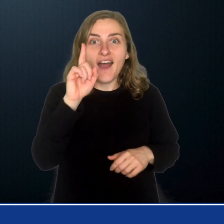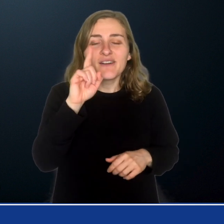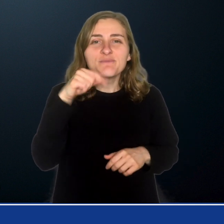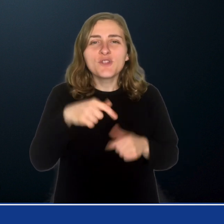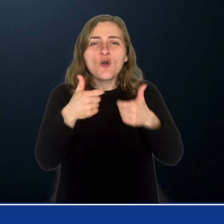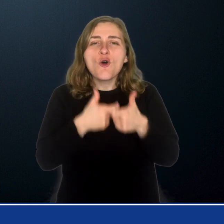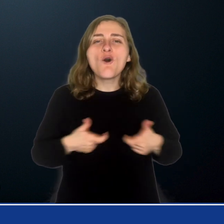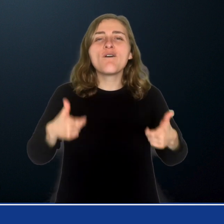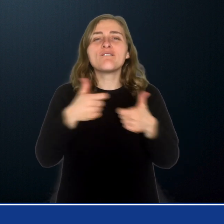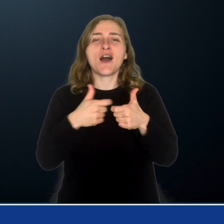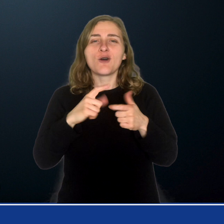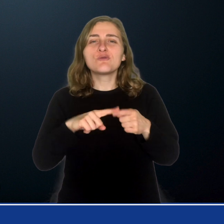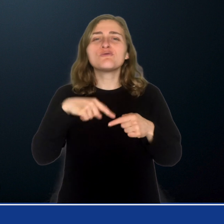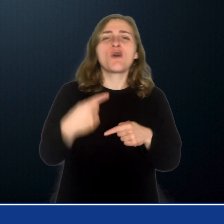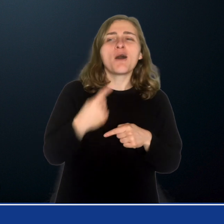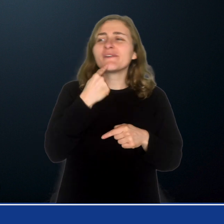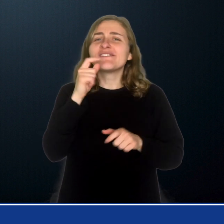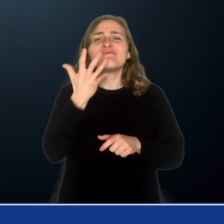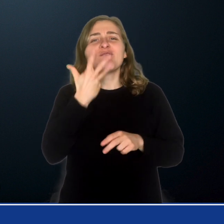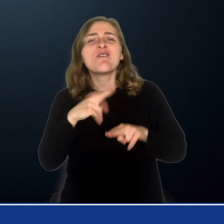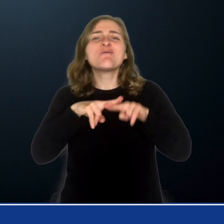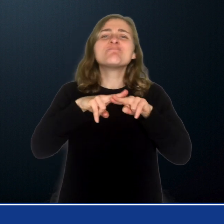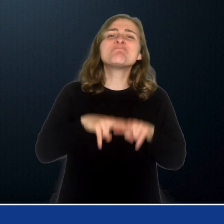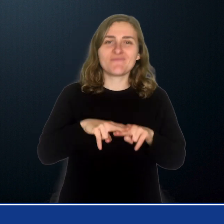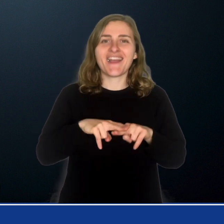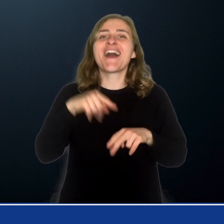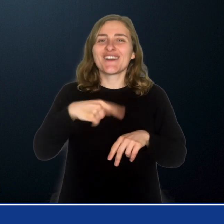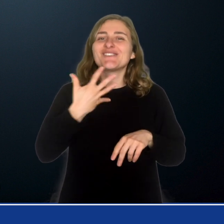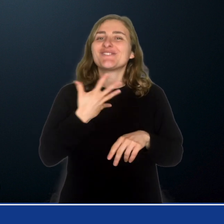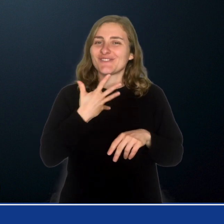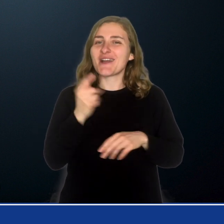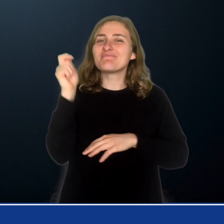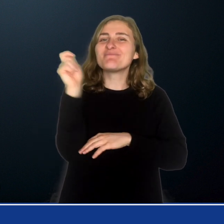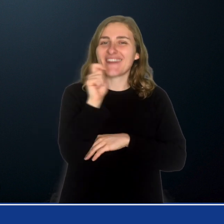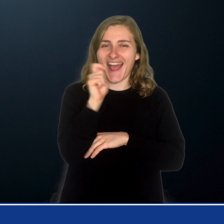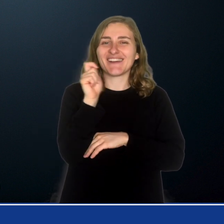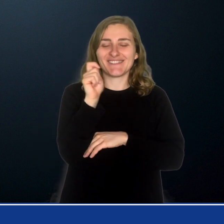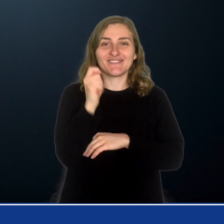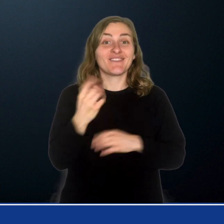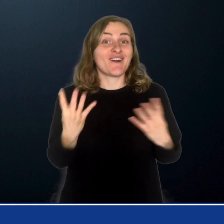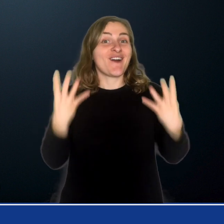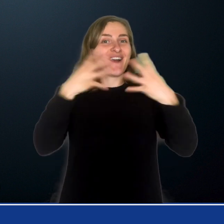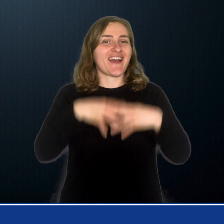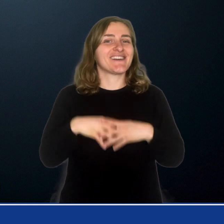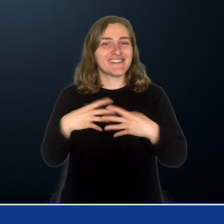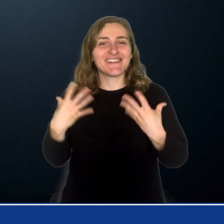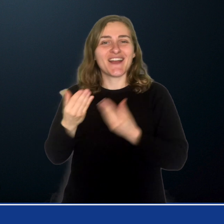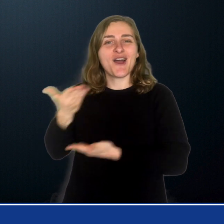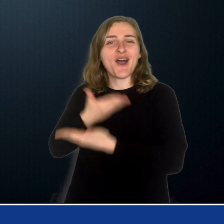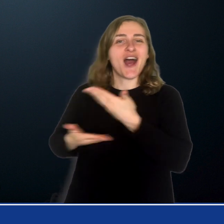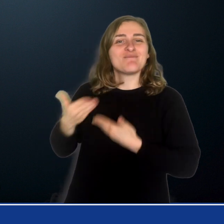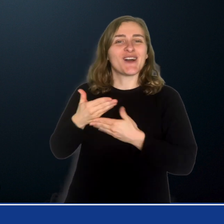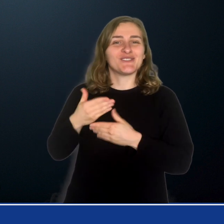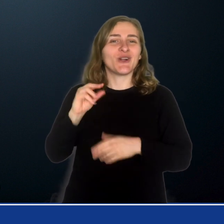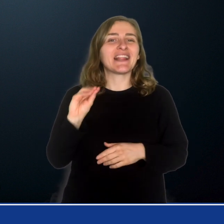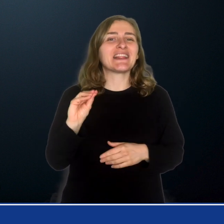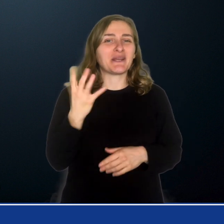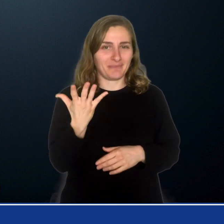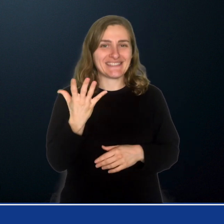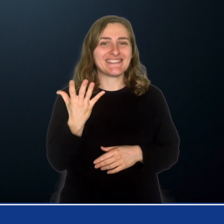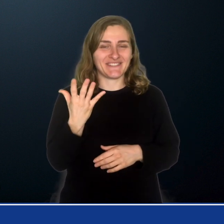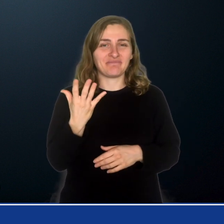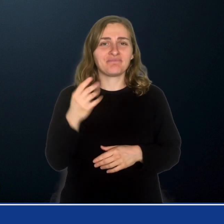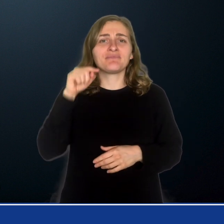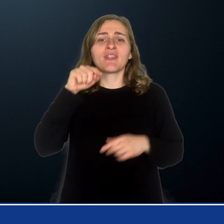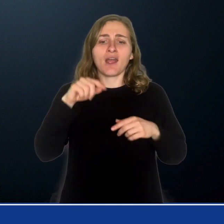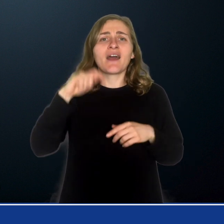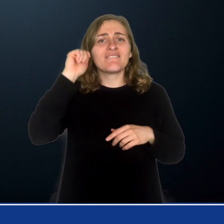Ah, dimenticavo, per chi volesse fermarsi a Siena anche dopo il convegno abbiamo organizzato un pranzo in collaborazione con DMS - Deaf Meeting Show.